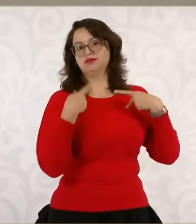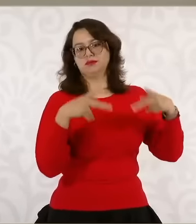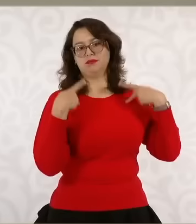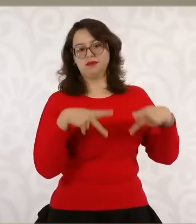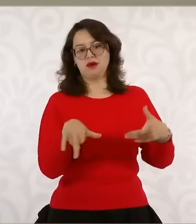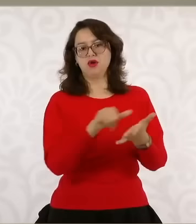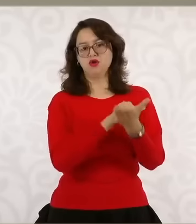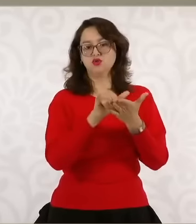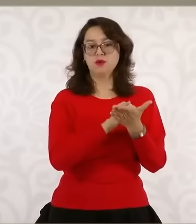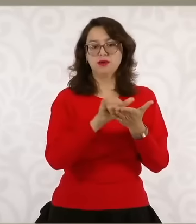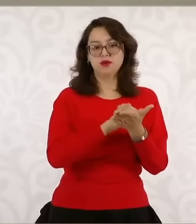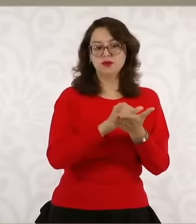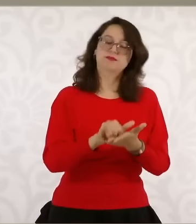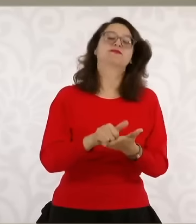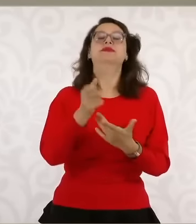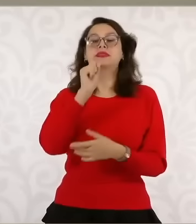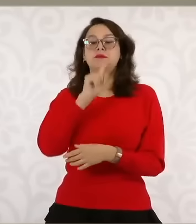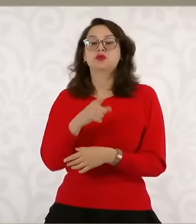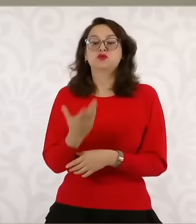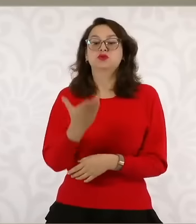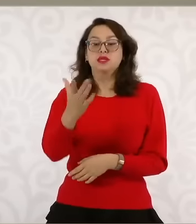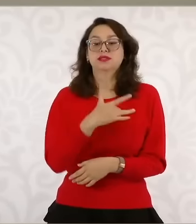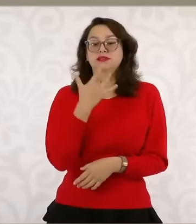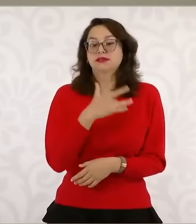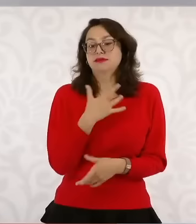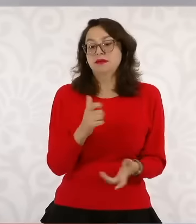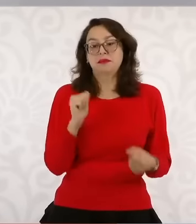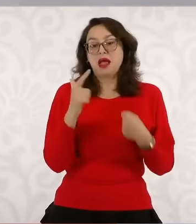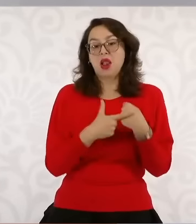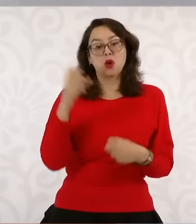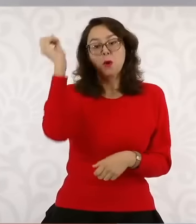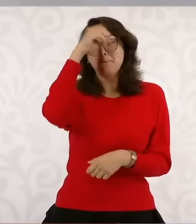de Nueva York. Y desde luego si tiene alguna opinión al respecto. Pues muy interesante lo que